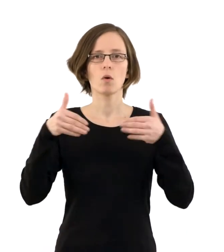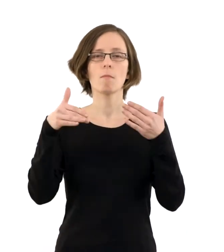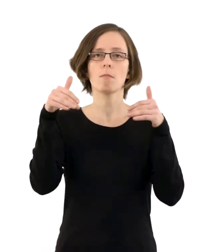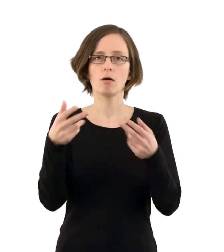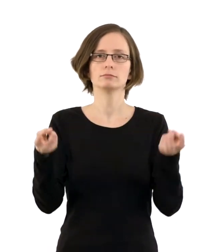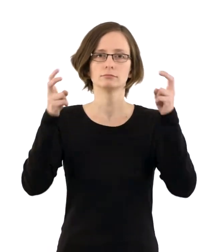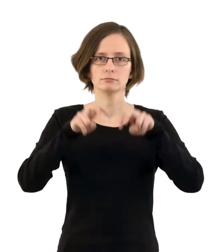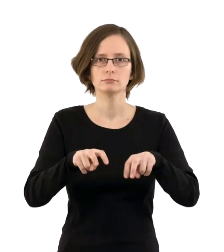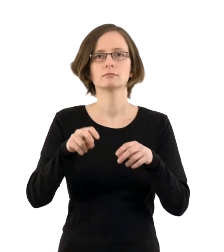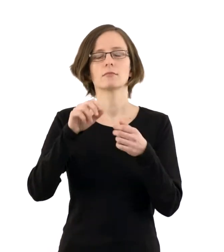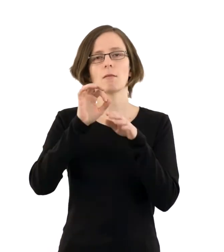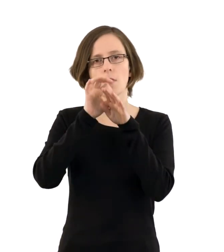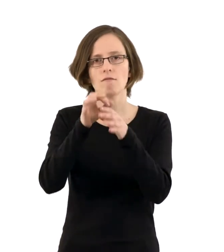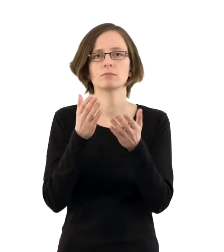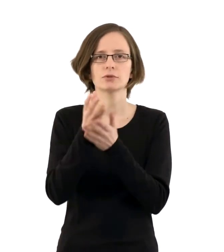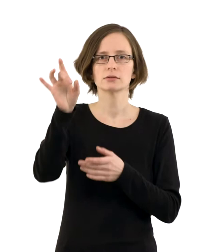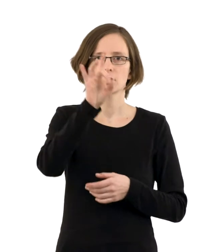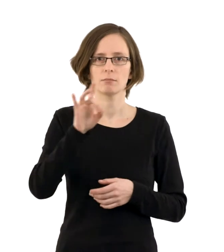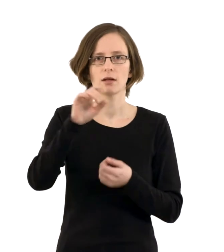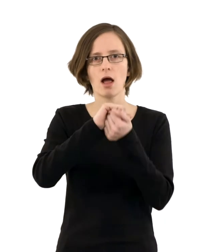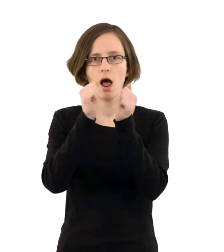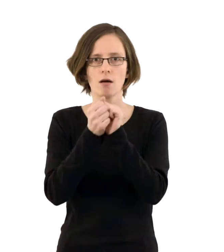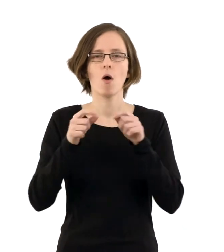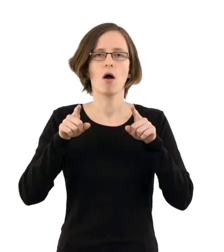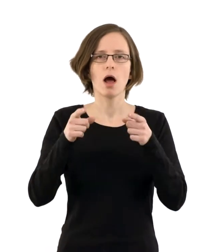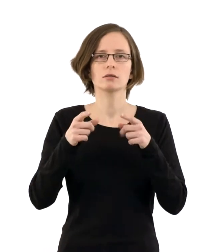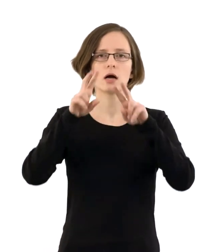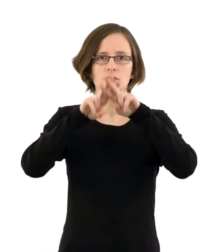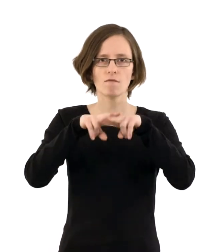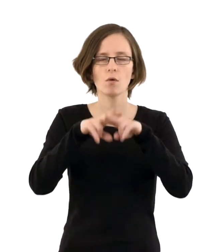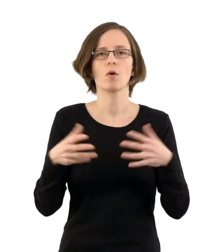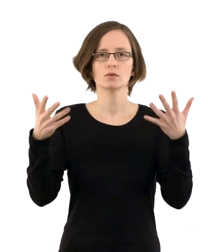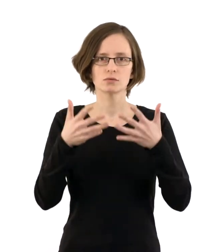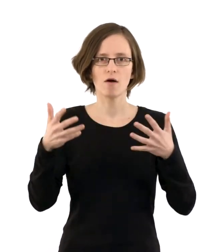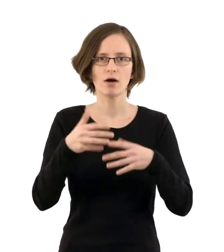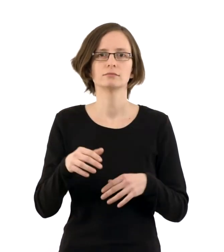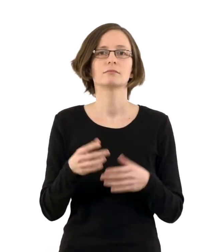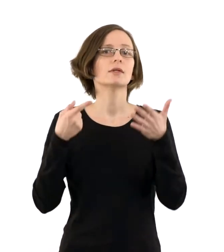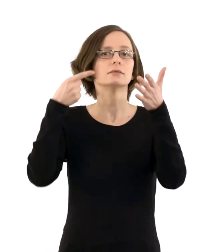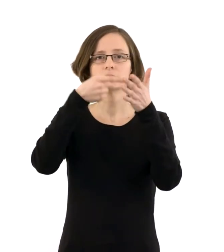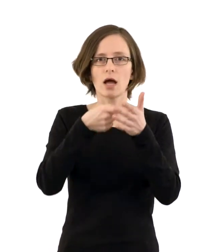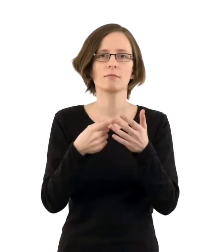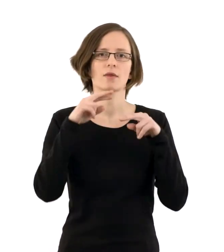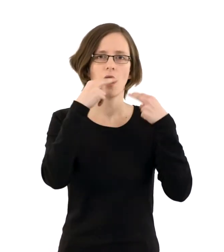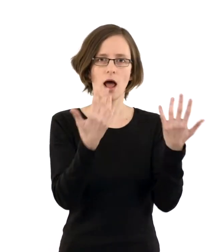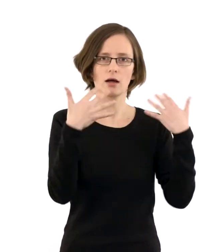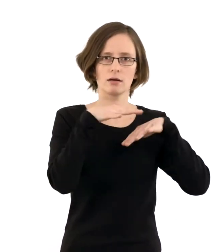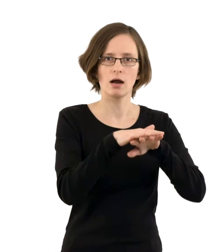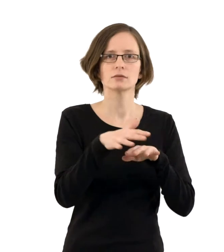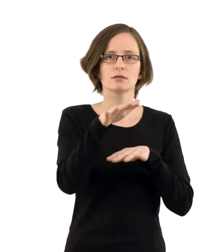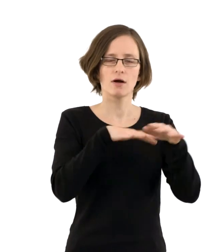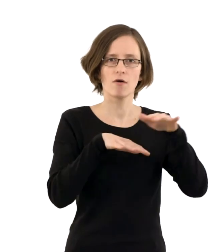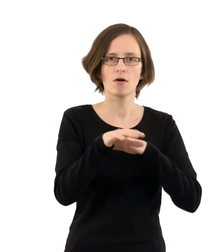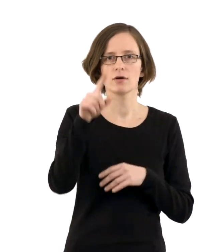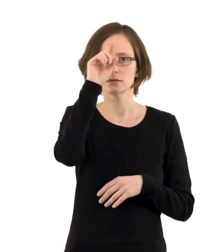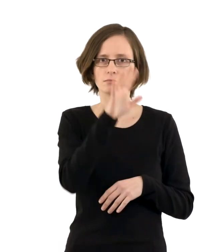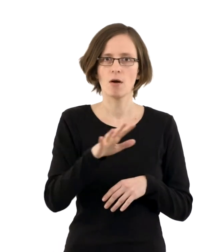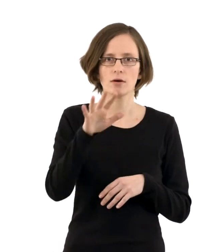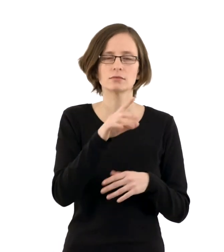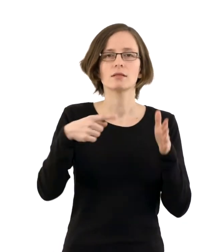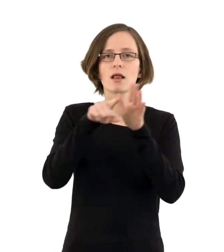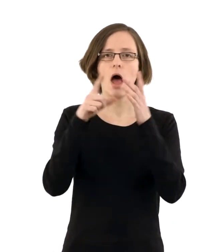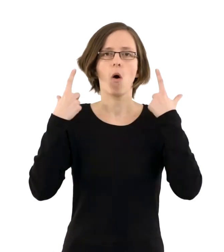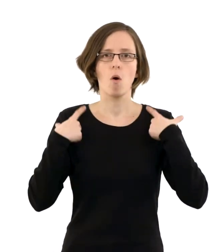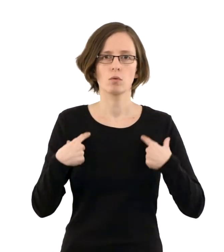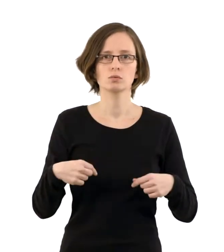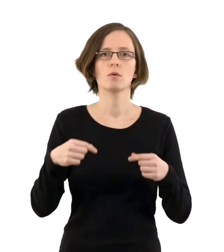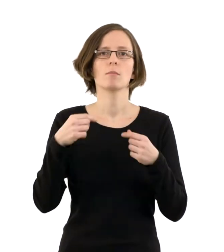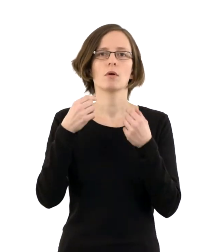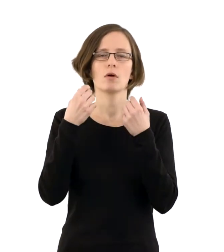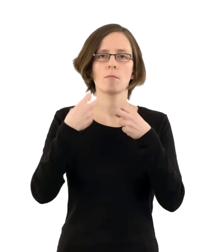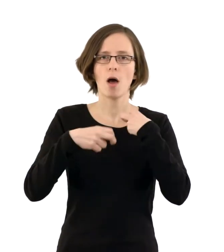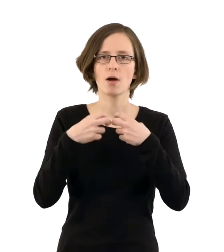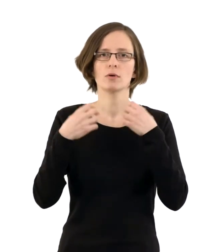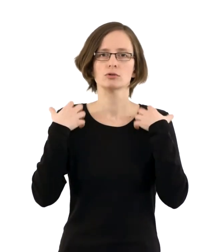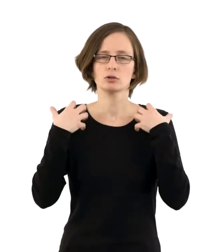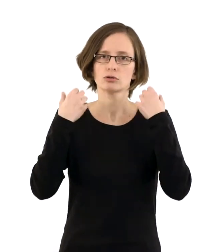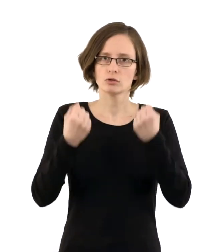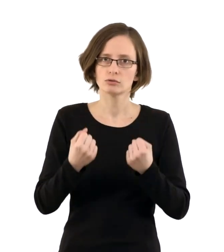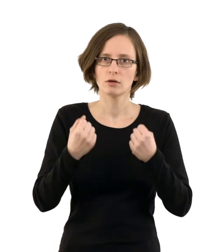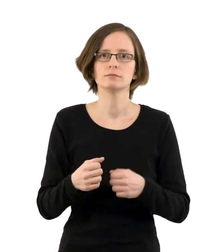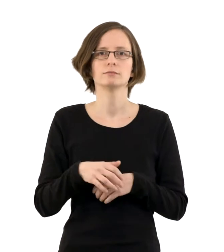Klub może być tworzony i prowadzony przez gminę lub organizacje pozarządowe (stowarzyszenia, fundacje) w celu reintegracji zawodowej i społecznej osób z problemami życiowymi.